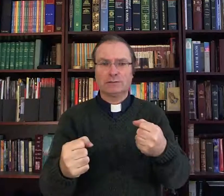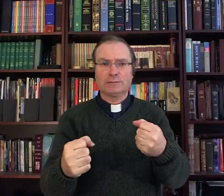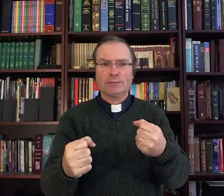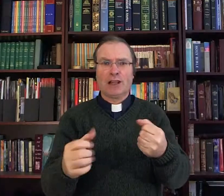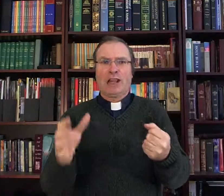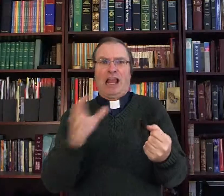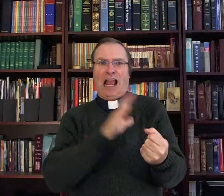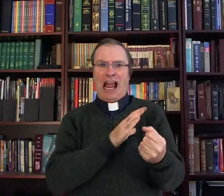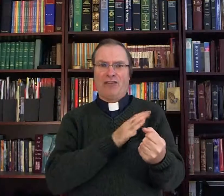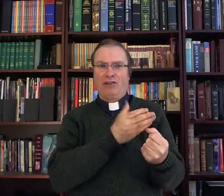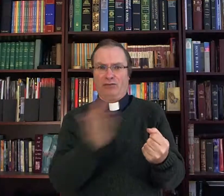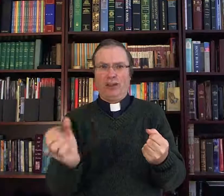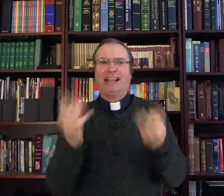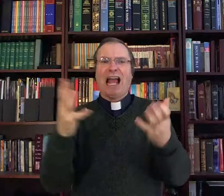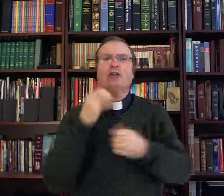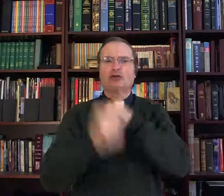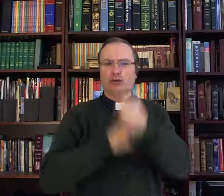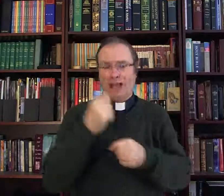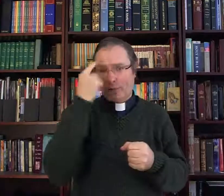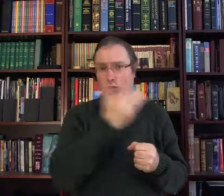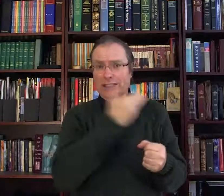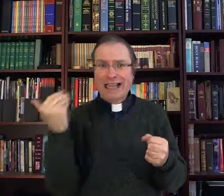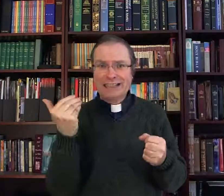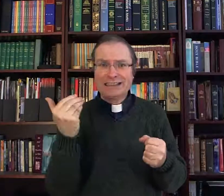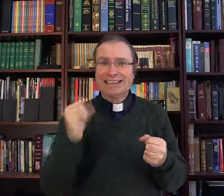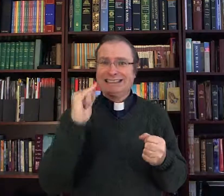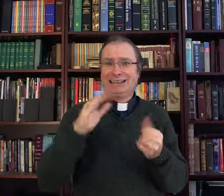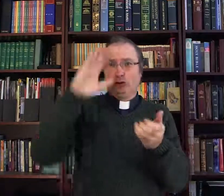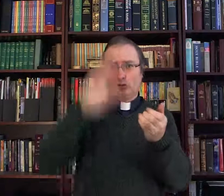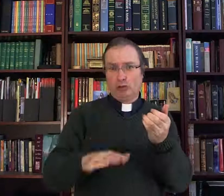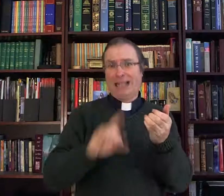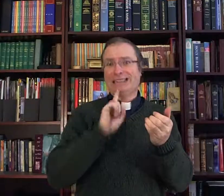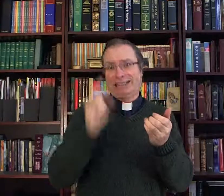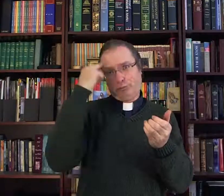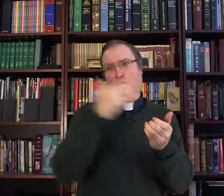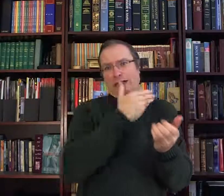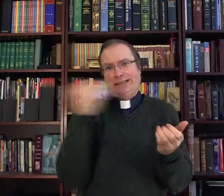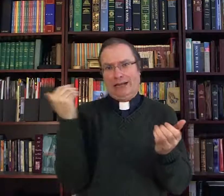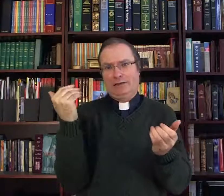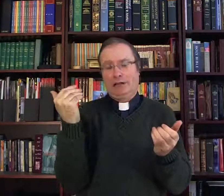Avez-vous tant souffert pour rien? Si du moins c’est pour rien.